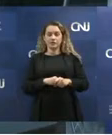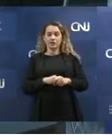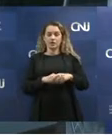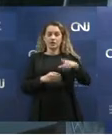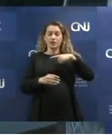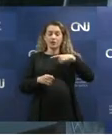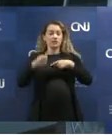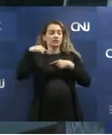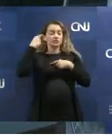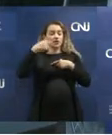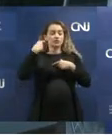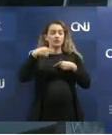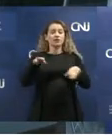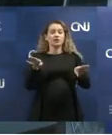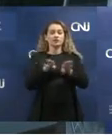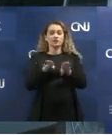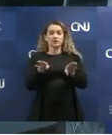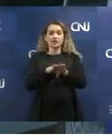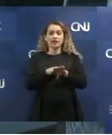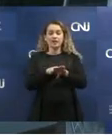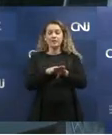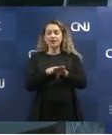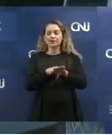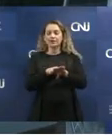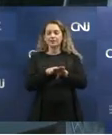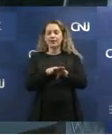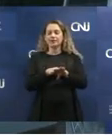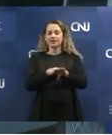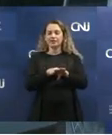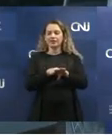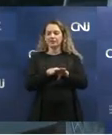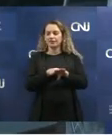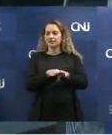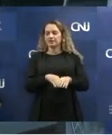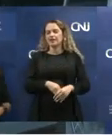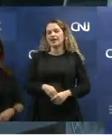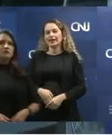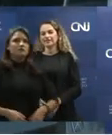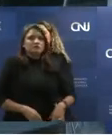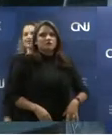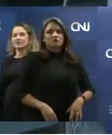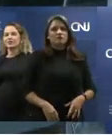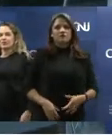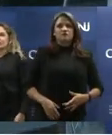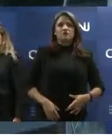pelas manifestações que me antecederam assim voto seu presidente. Como vota